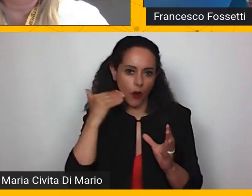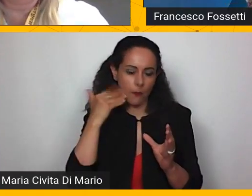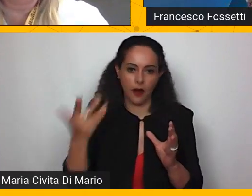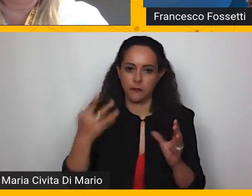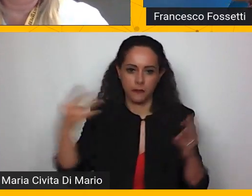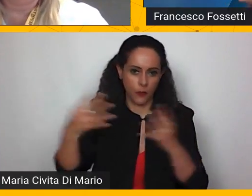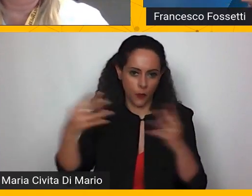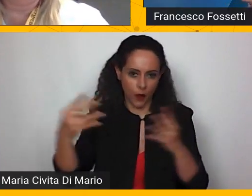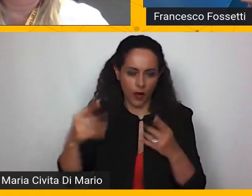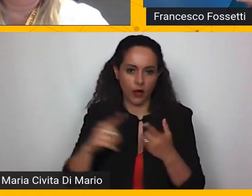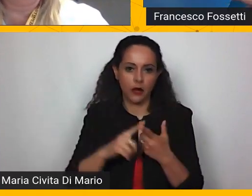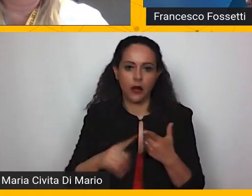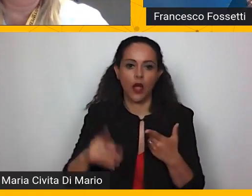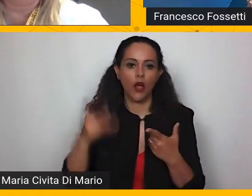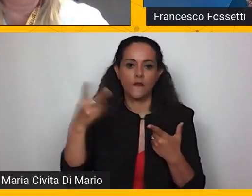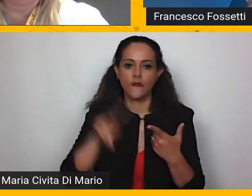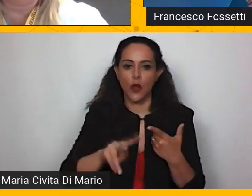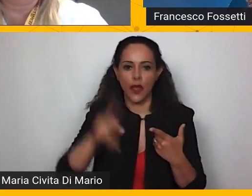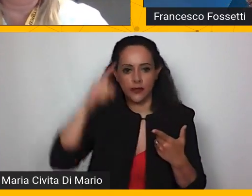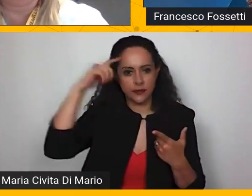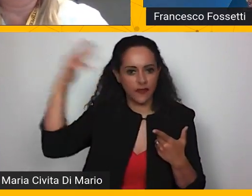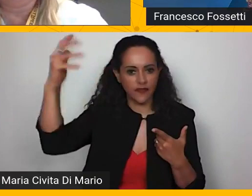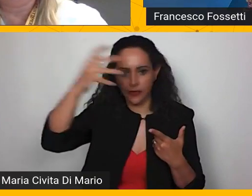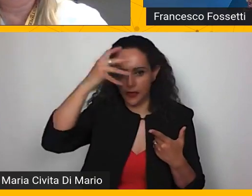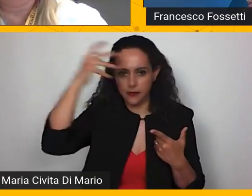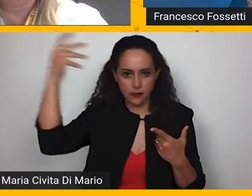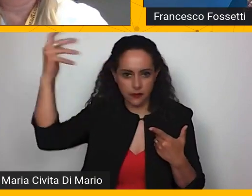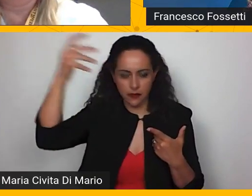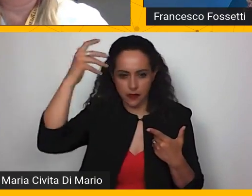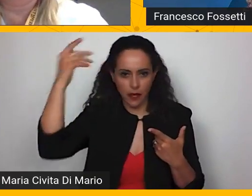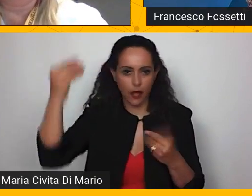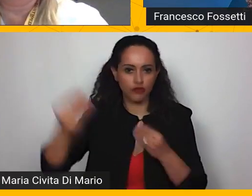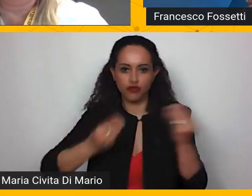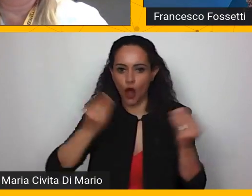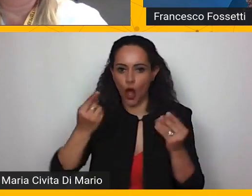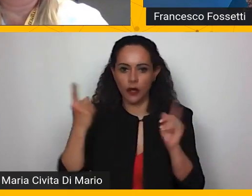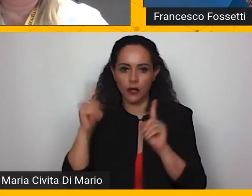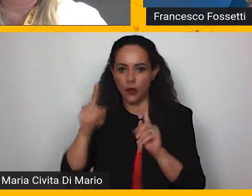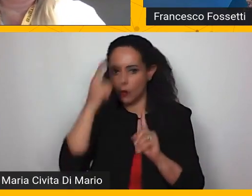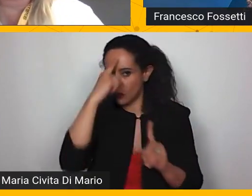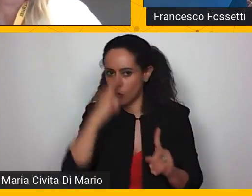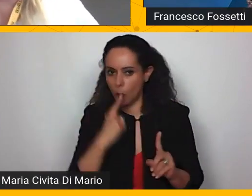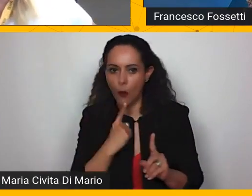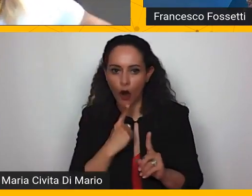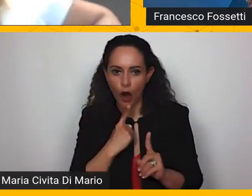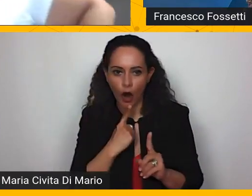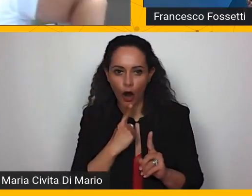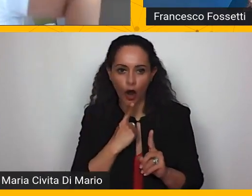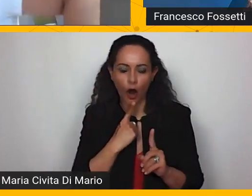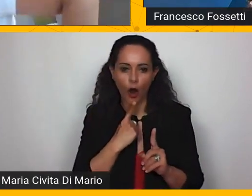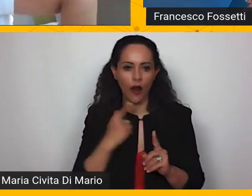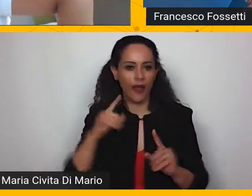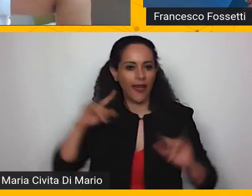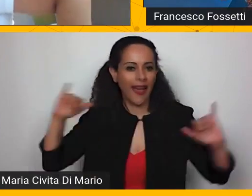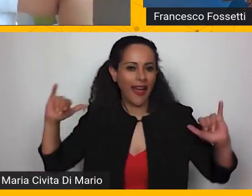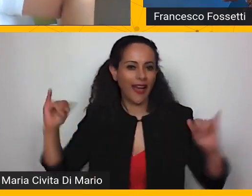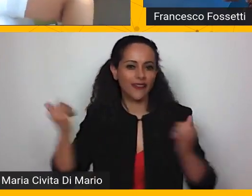umani nei giochi di guerra oppure violenza fantasy nei giochi non lo so dei giochi di